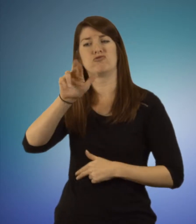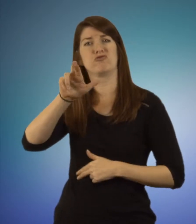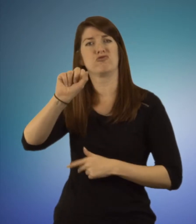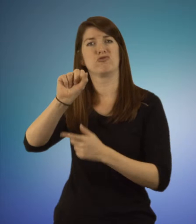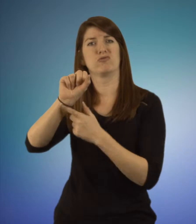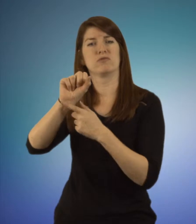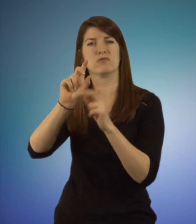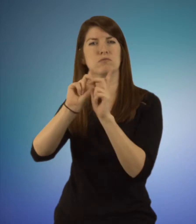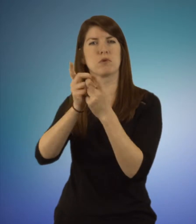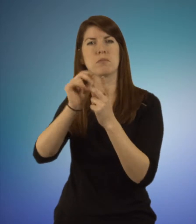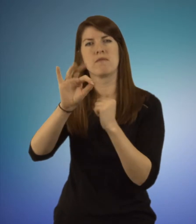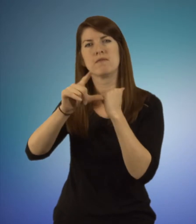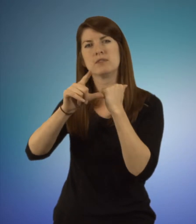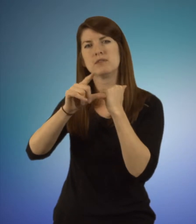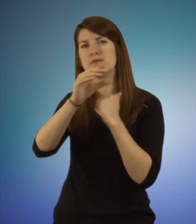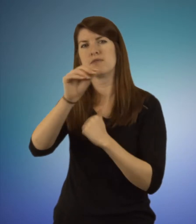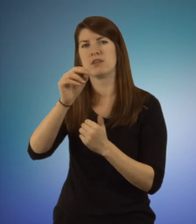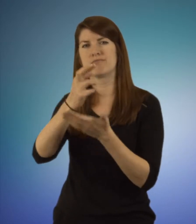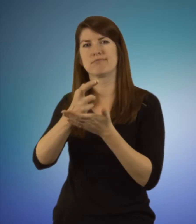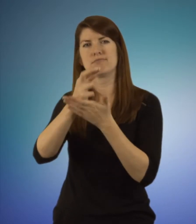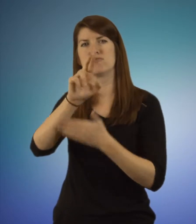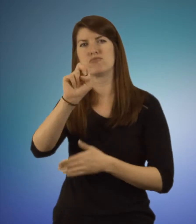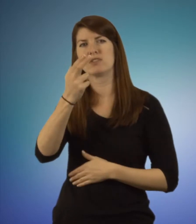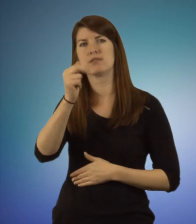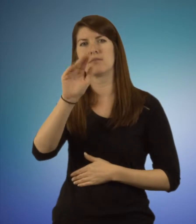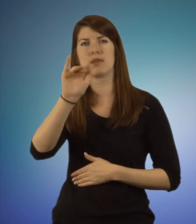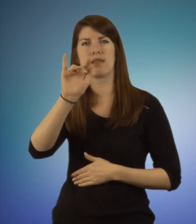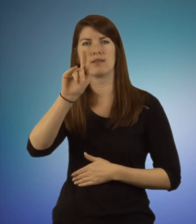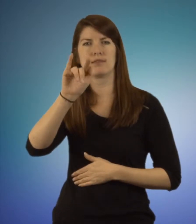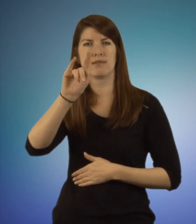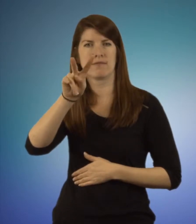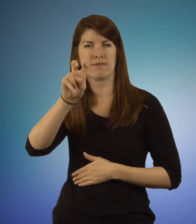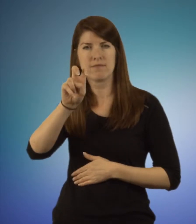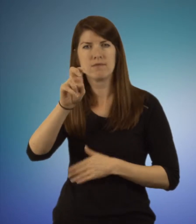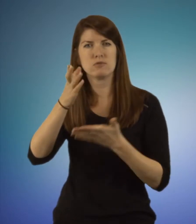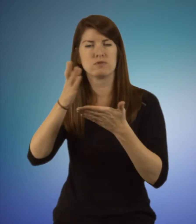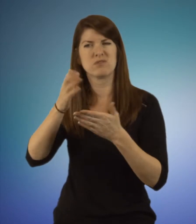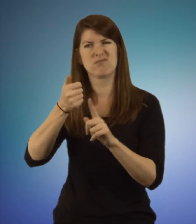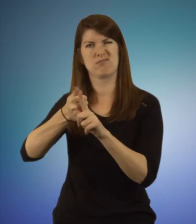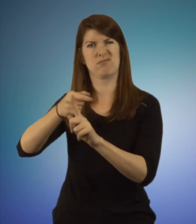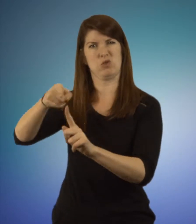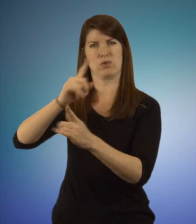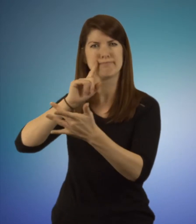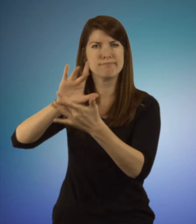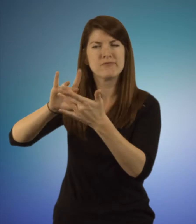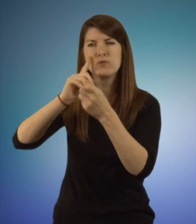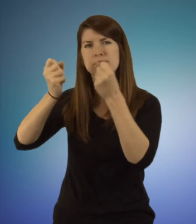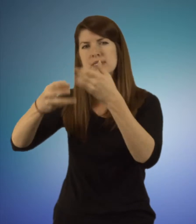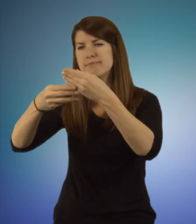aquí es donde hallará una gran apoyo y recursos para su familia, a medida que avanza este proceso, aquí en Texas. ¿Quién participará?